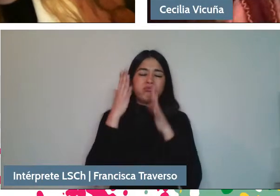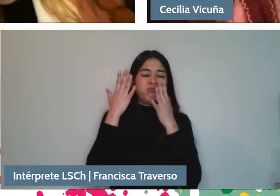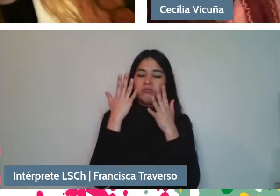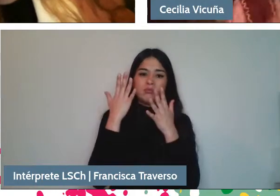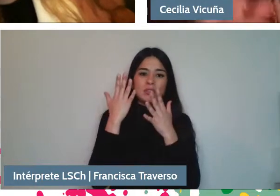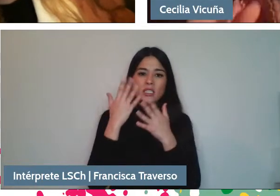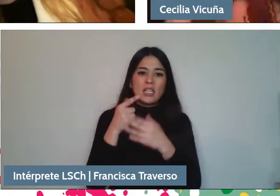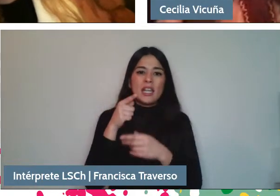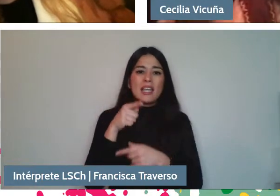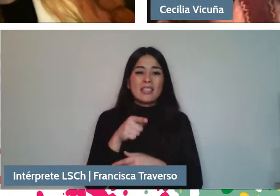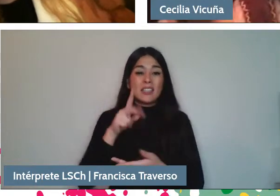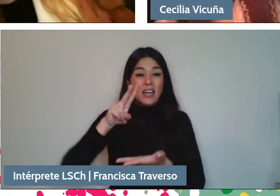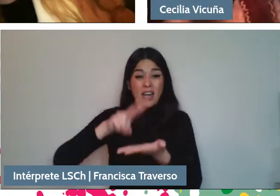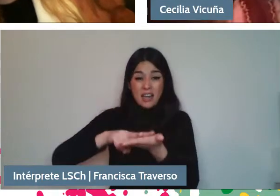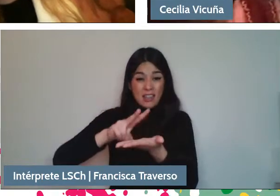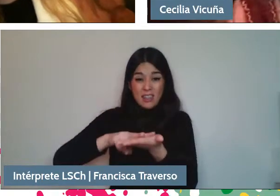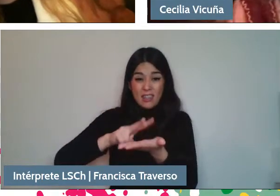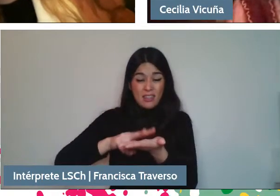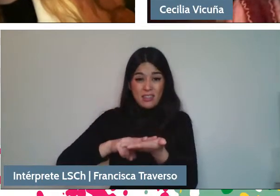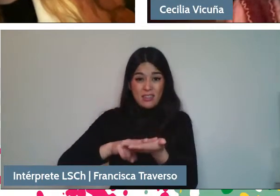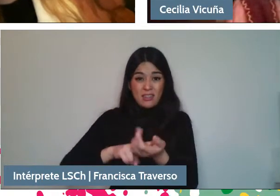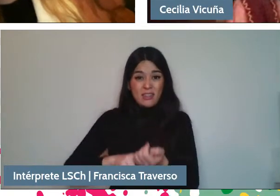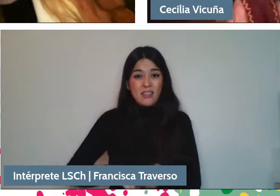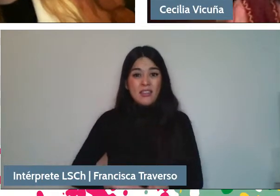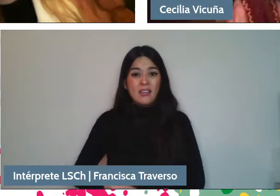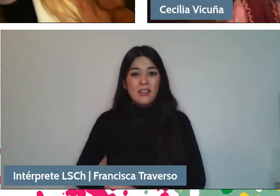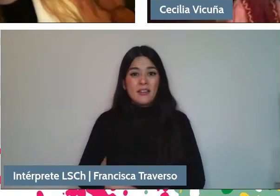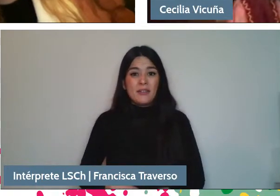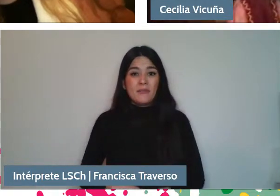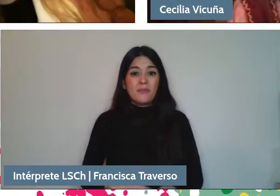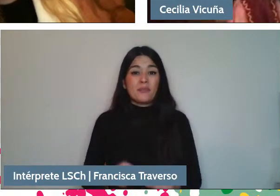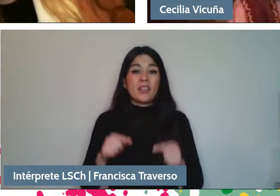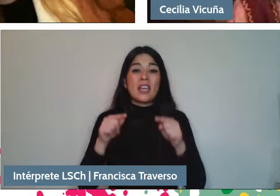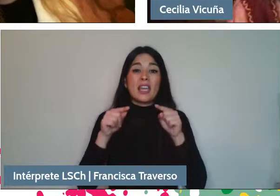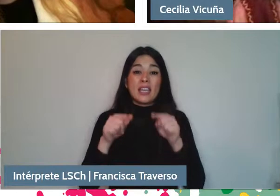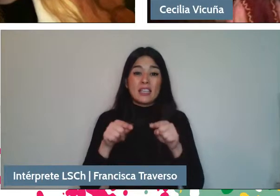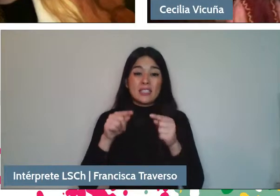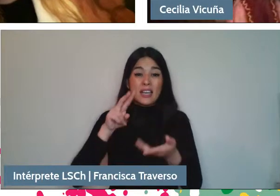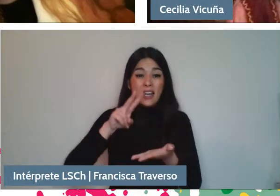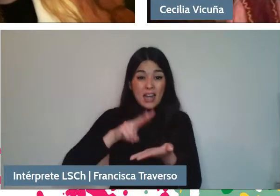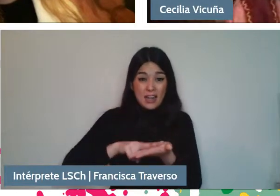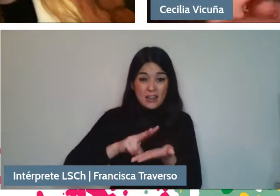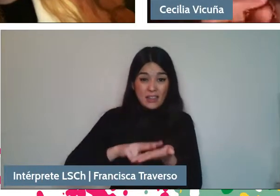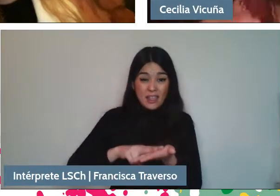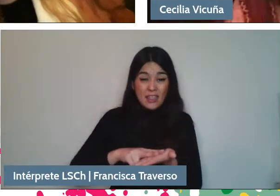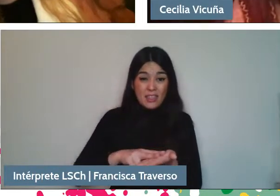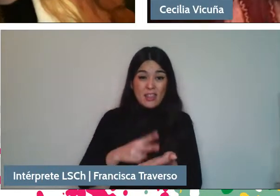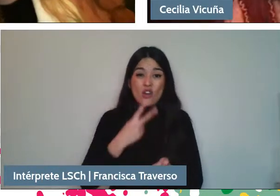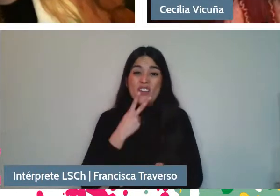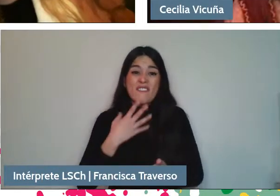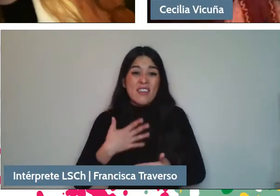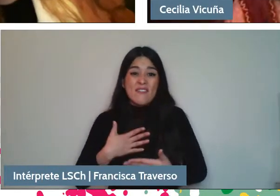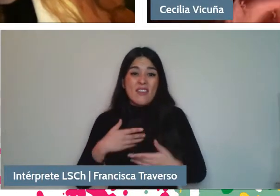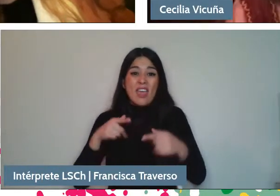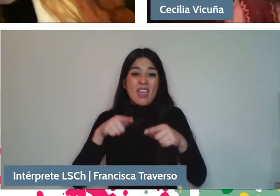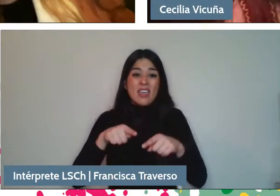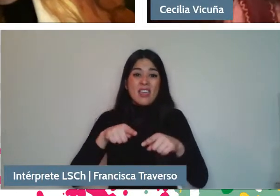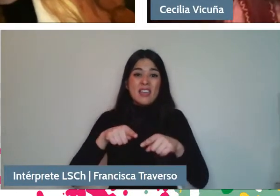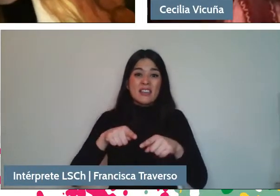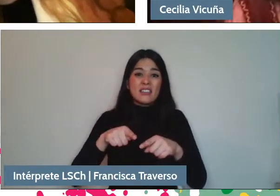y es como la realidad de lo que vive. Y entonces, esa realidad de lo que vive, vive porque muere, por eso es precario